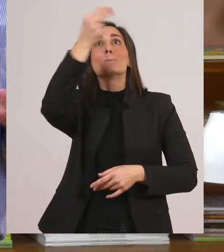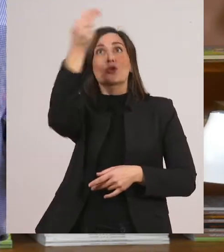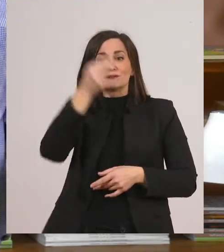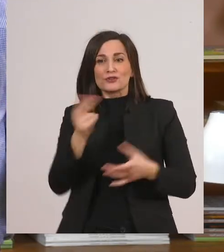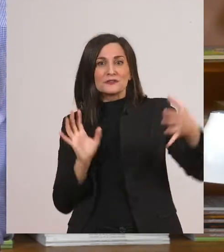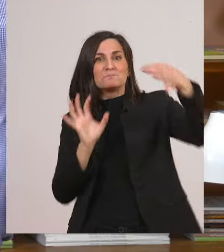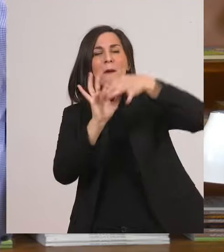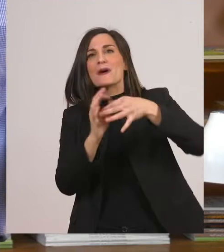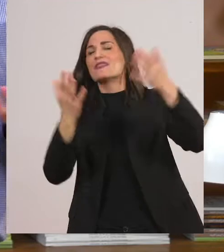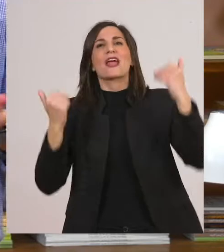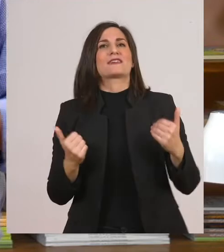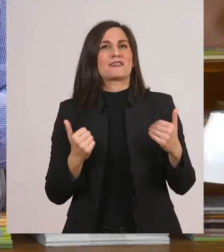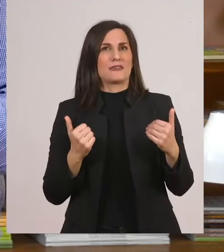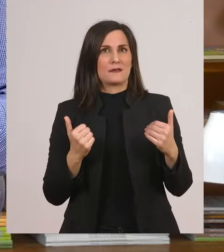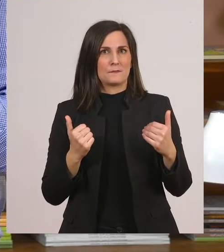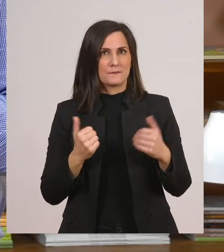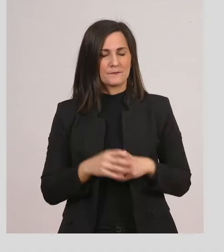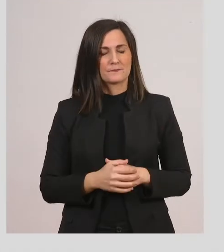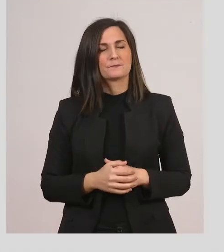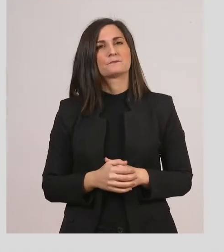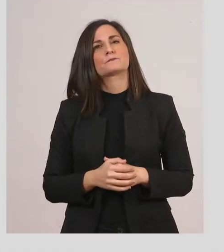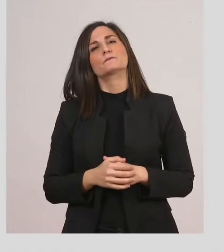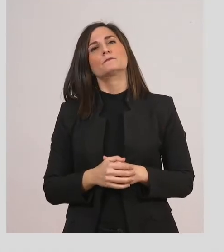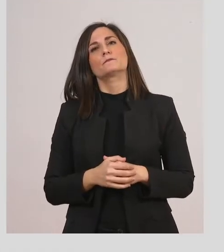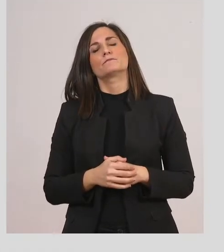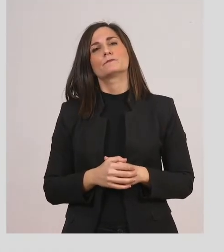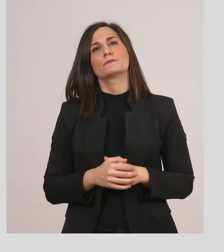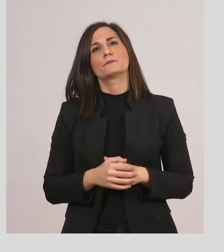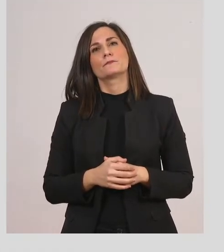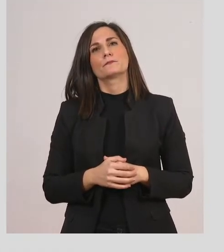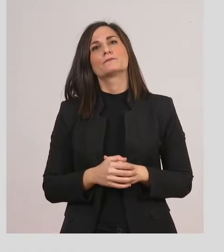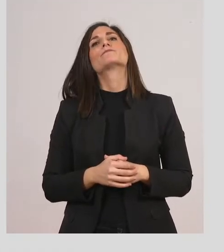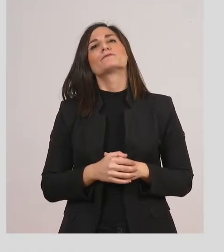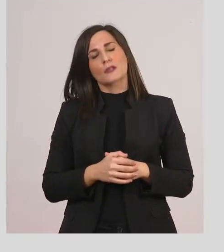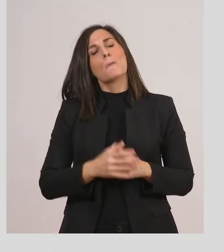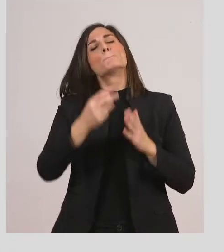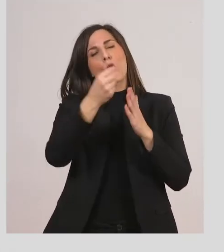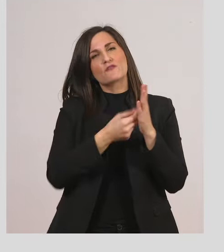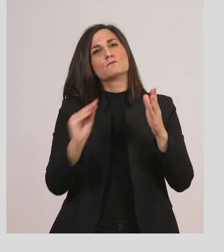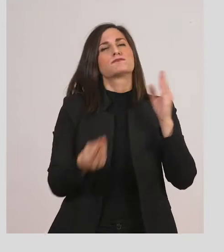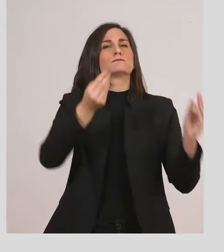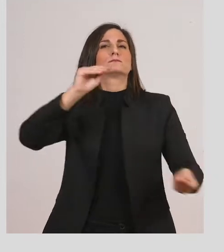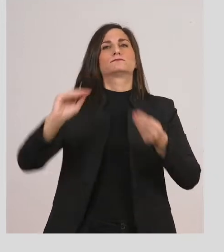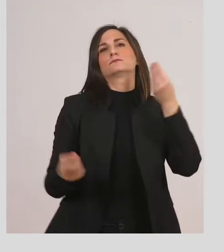ούτως ώστε το ένα να οδηγεί στο άλλο. Για να σας πω την αλήθεια, εκεί γίνονται και τα μεγαλύτερα λάθη, όταν λέμε ένα επιχείρημα.